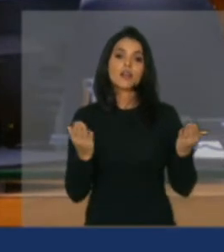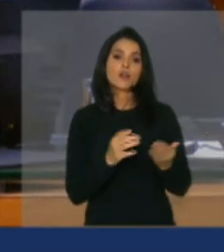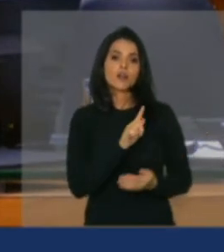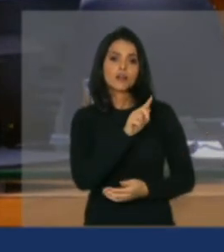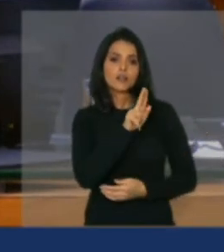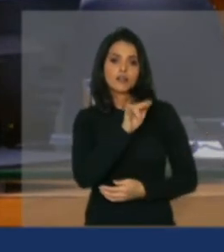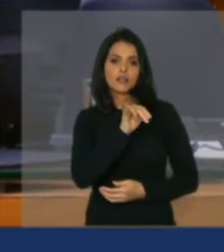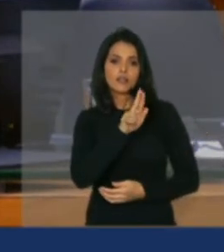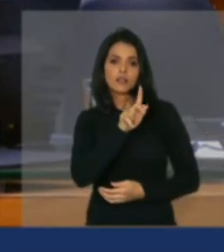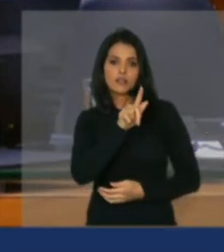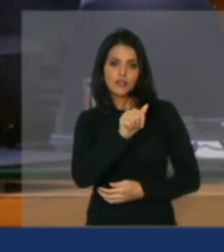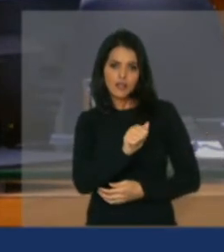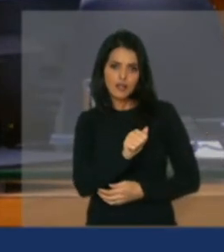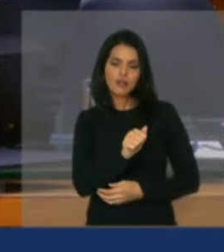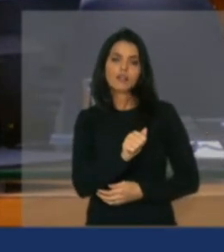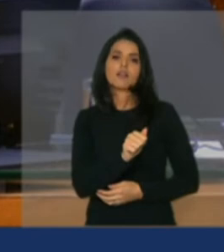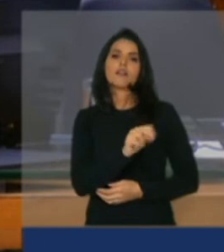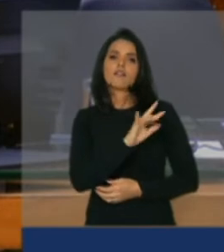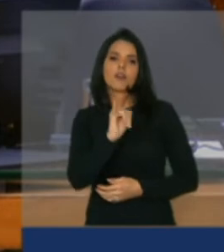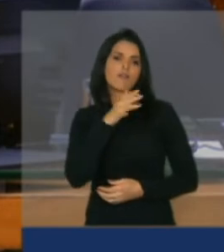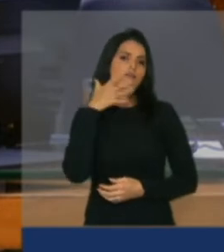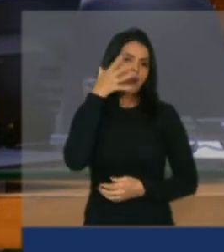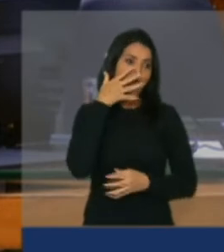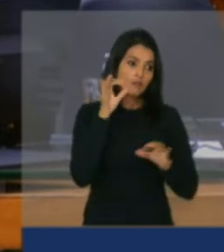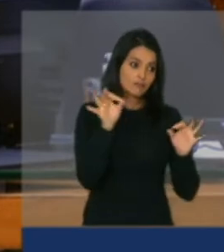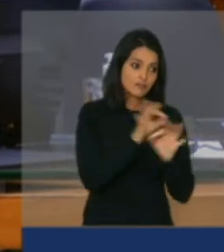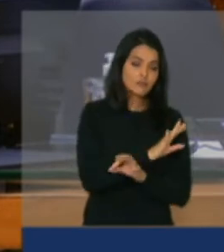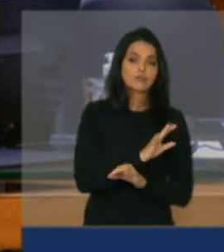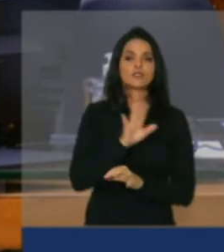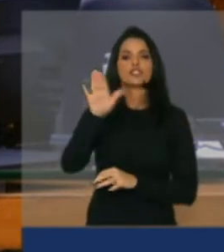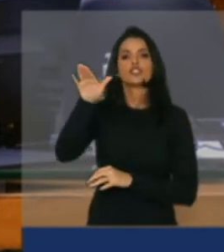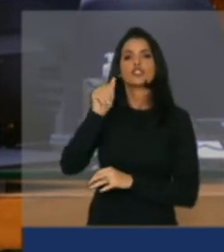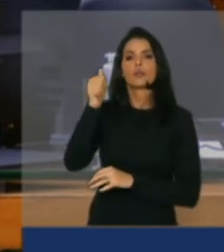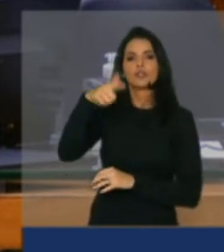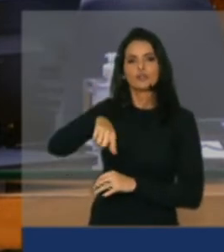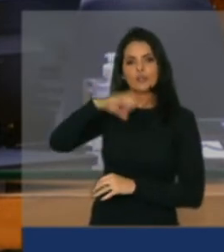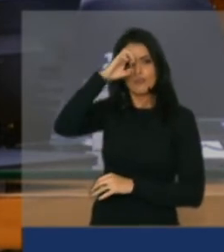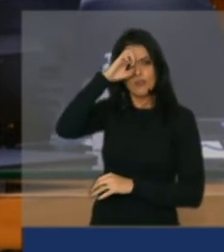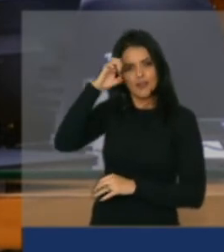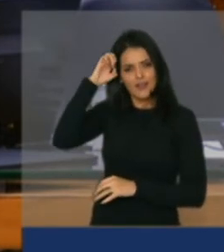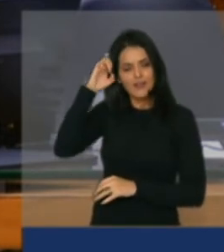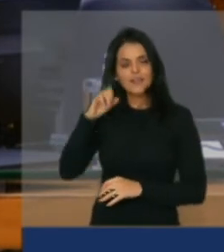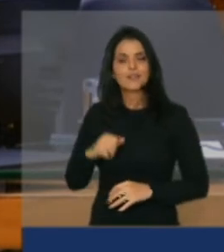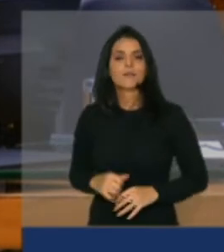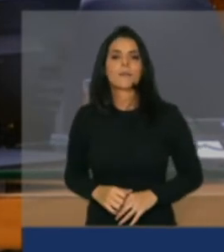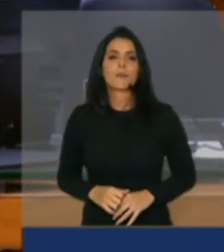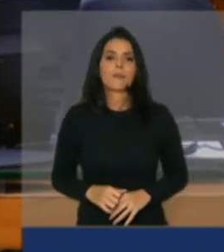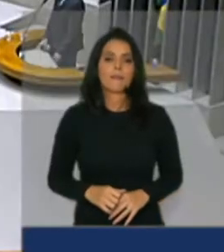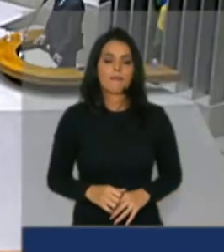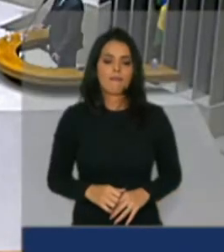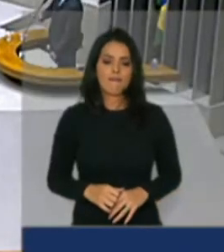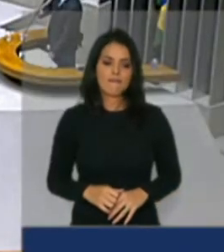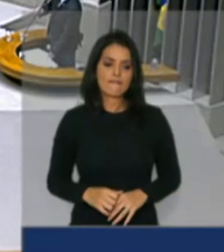PALAVRA, GUIGA PEIXOTO, EM SEGUIDA, PEÇO A PALAVRA DE DEPUTADA ÉRIKA KOKAY, NÃO ESTAVA NO PLENÁRIO NEM NO SISTEMA. DEPUTADO GUIGA